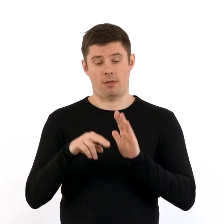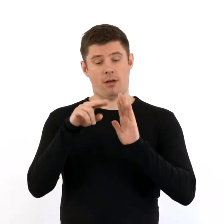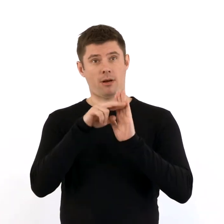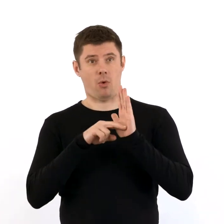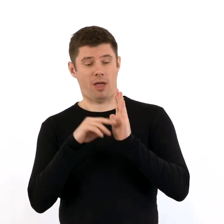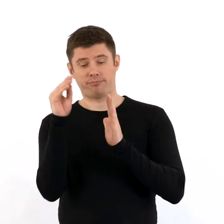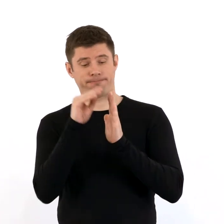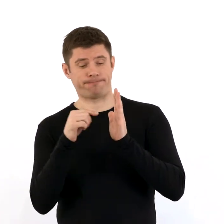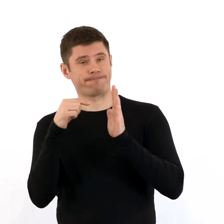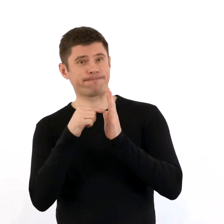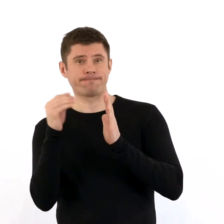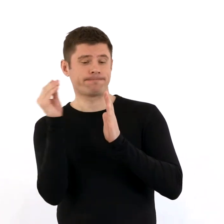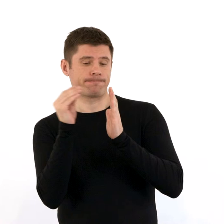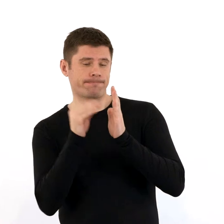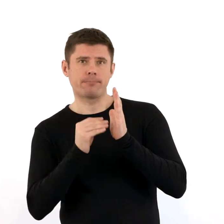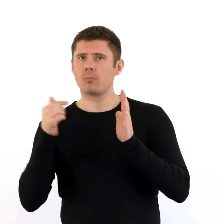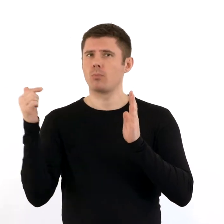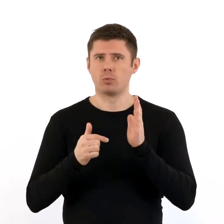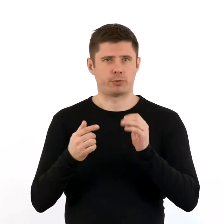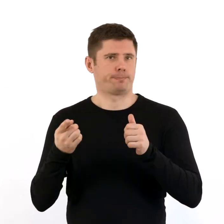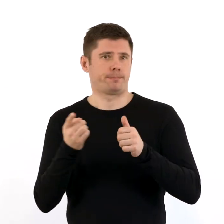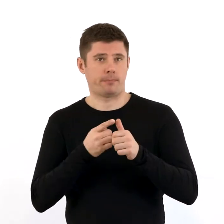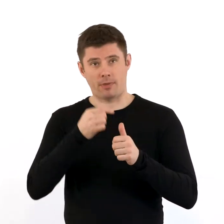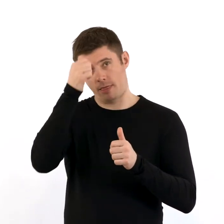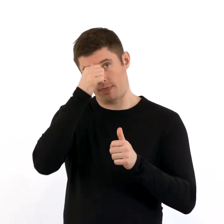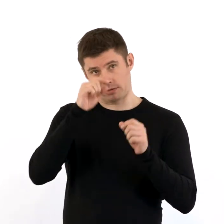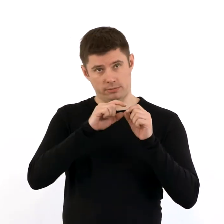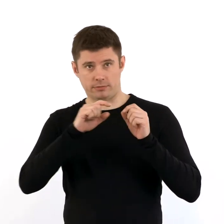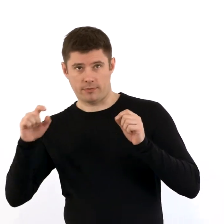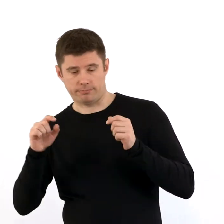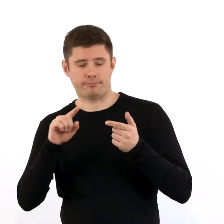W regulaminie muszą być określone: 1. nazwa;